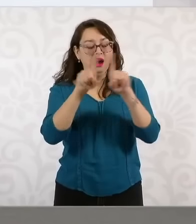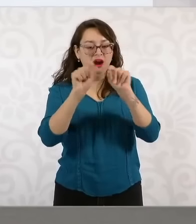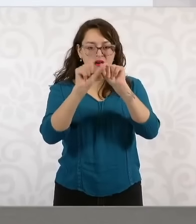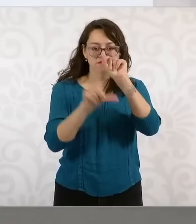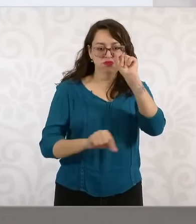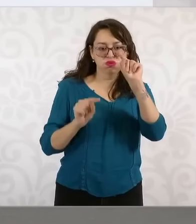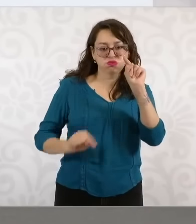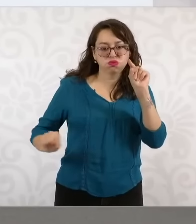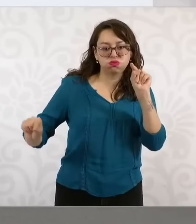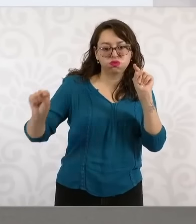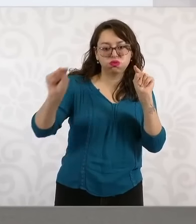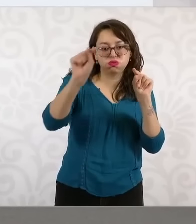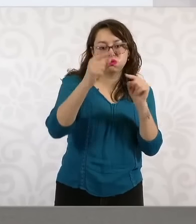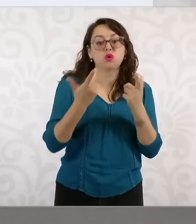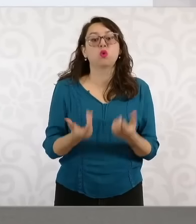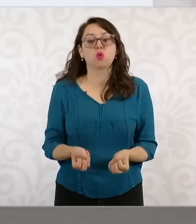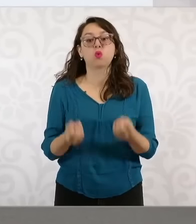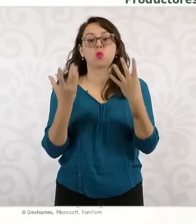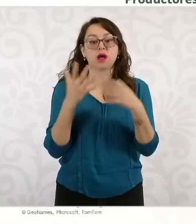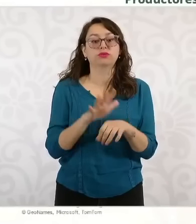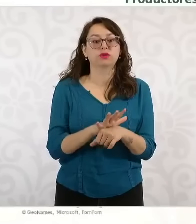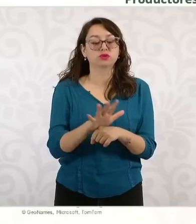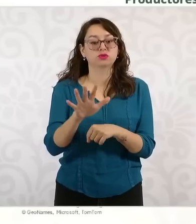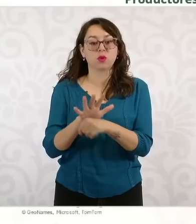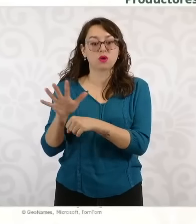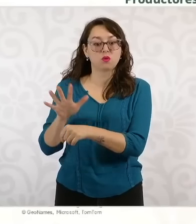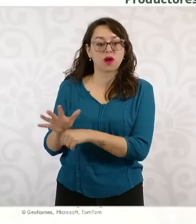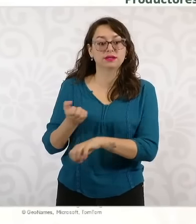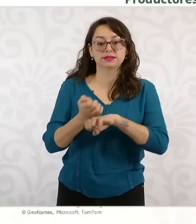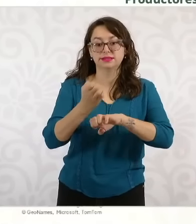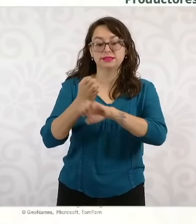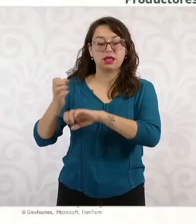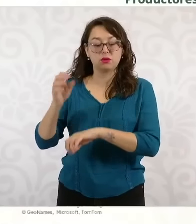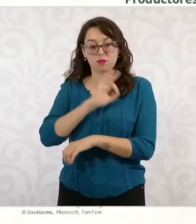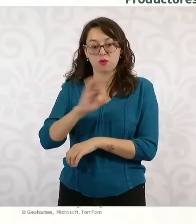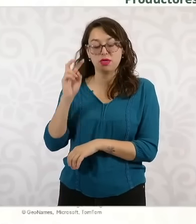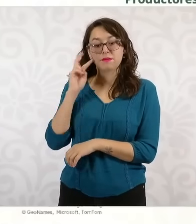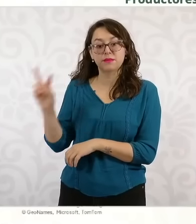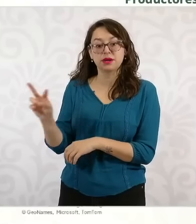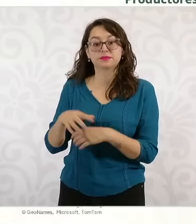puede ver este los porcentajes que vamos a atender de todas las personas en el país. Proseguimos,